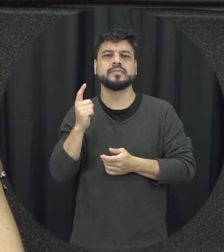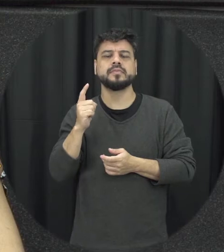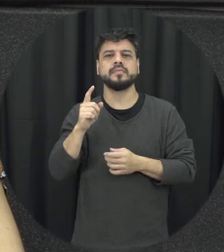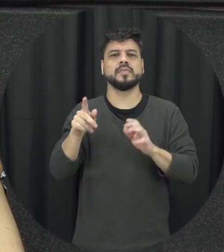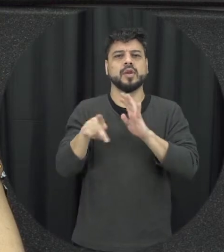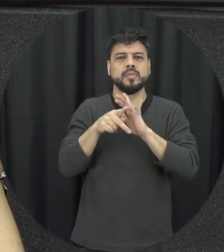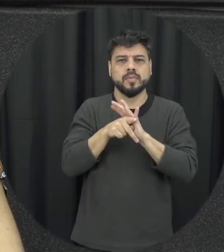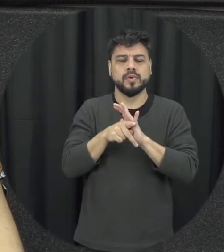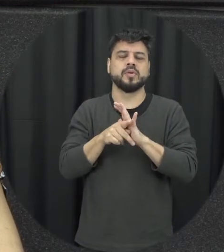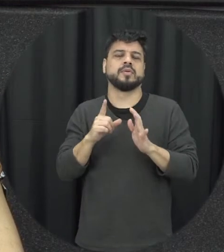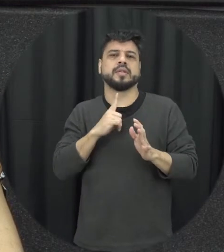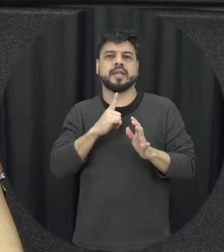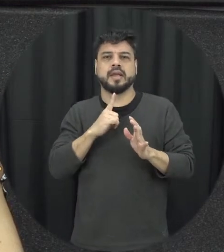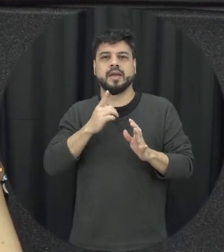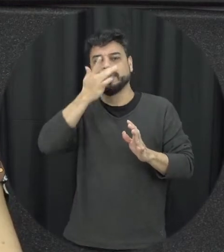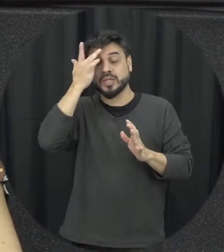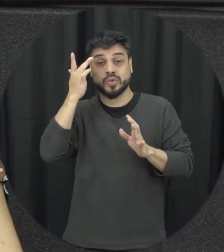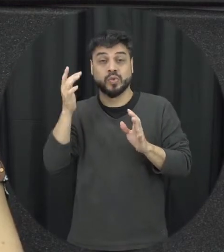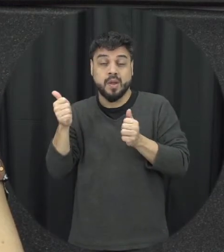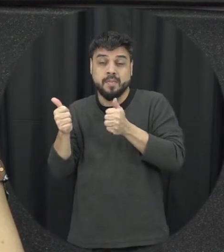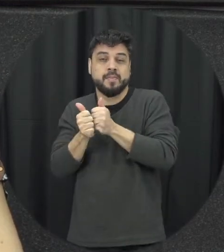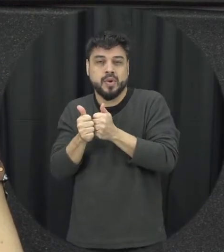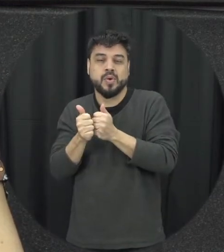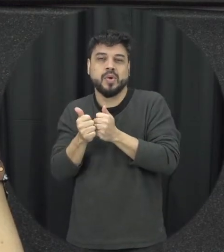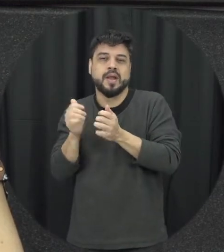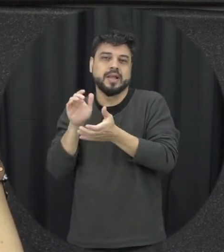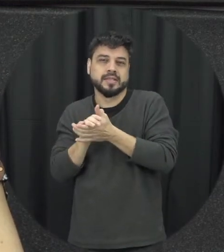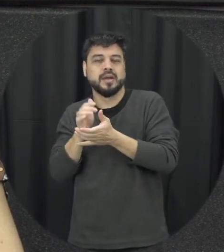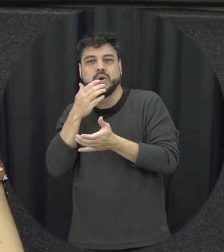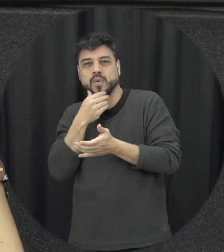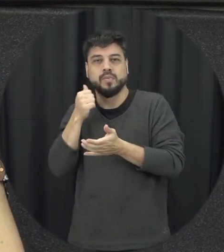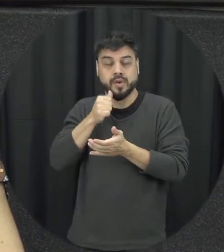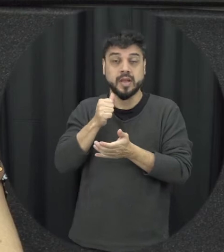convívio entre parceiros íntimos embora ela ganhou bastante visibilidade em função disso